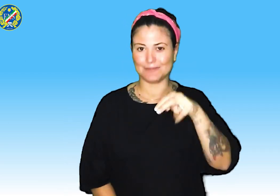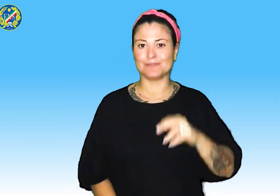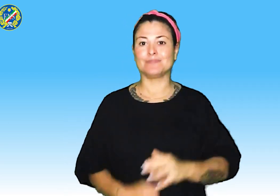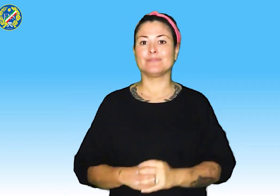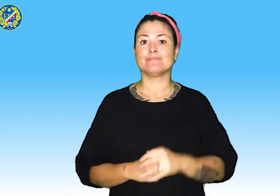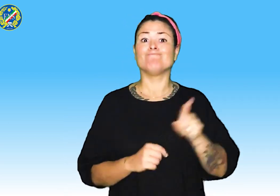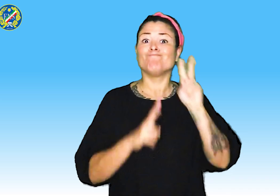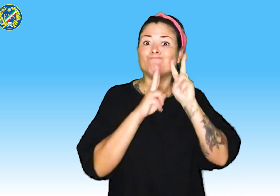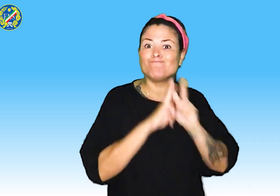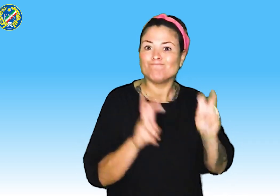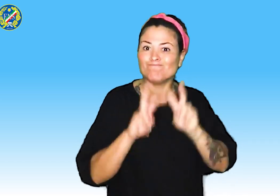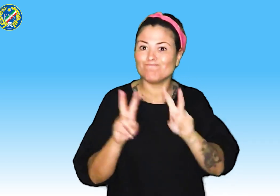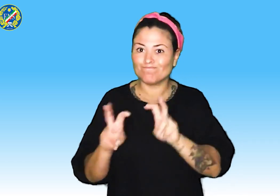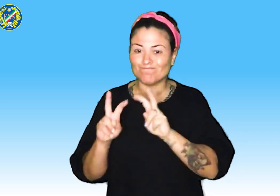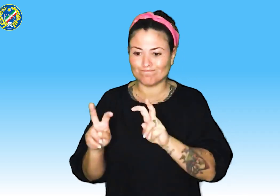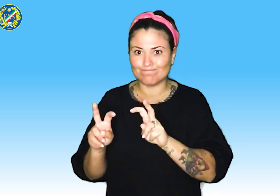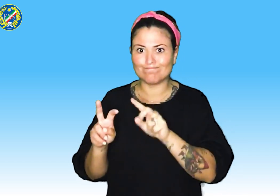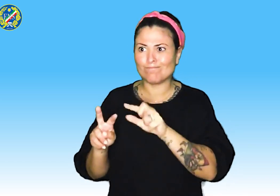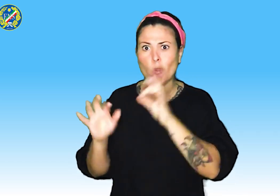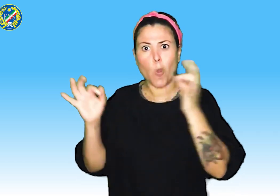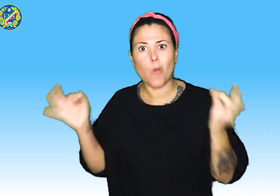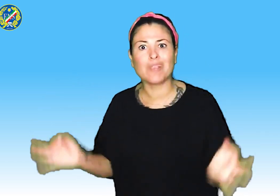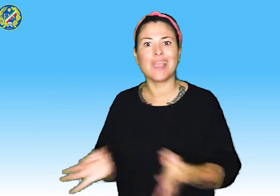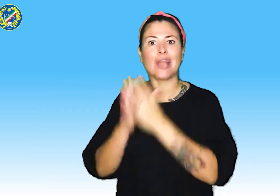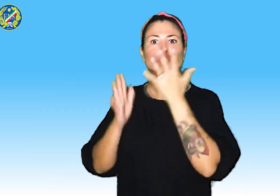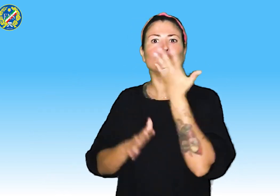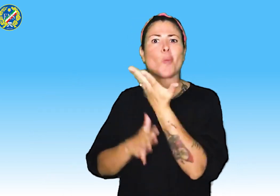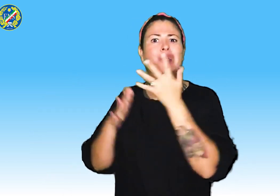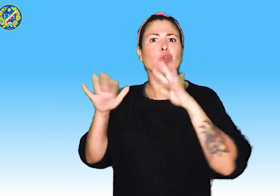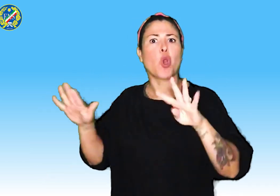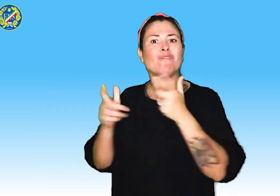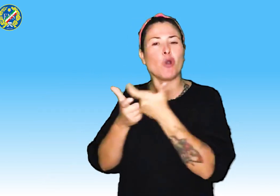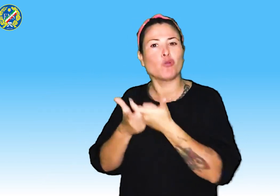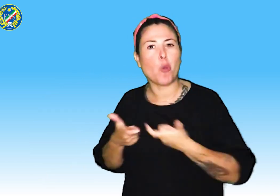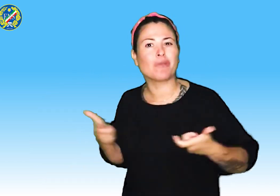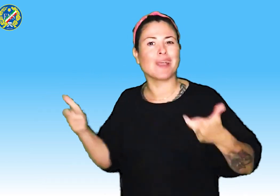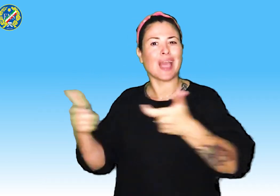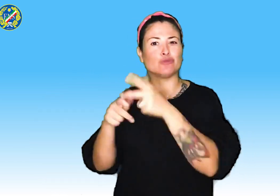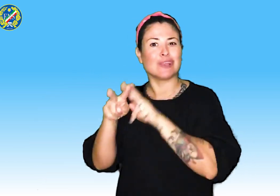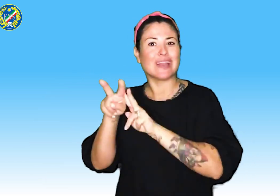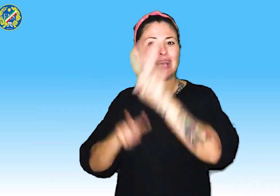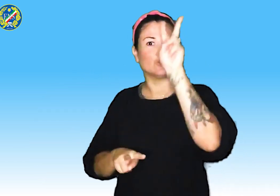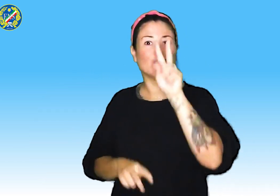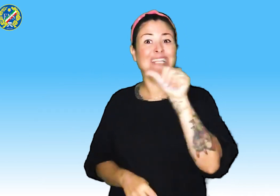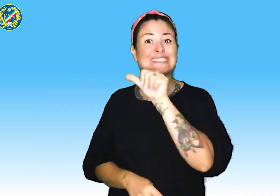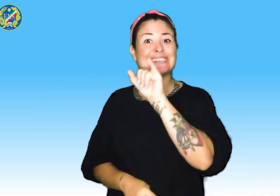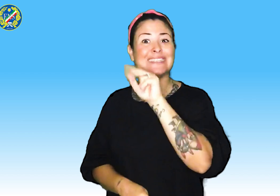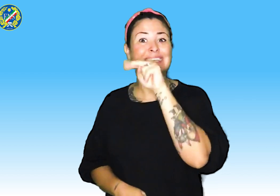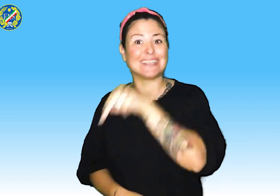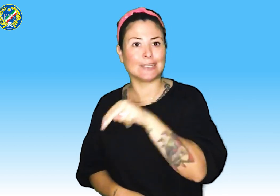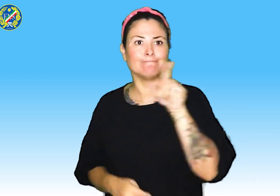e presentata in occasione del 59° Congresso Nazionale SIN,